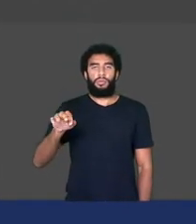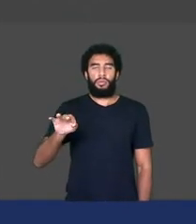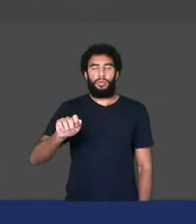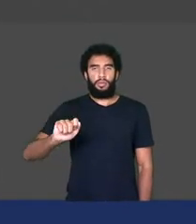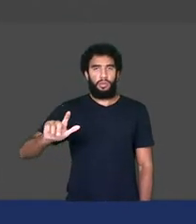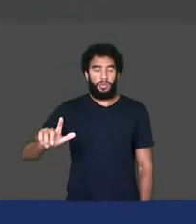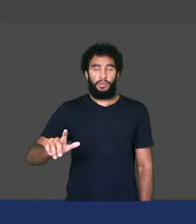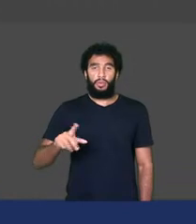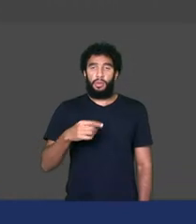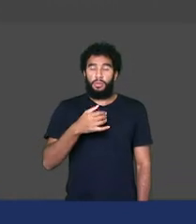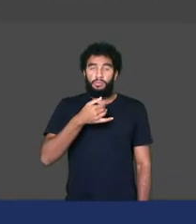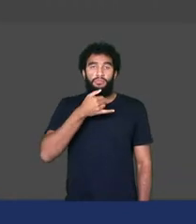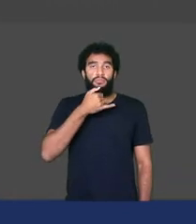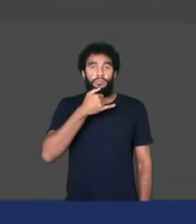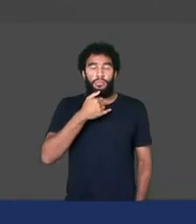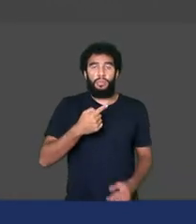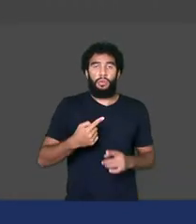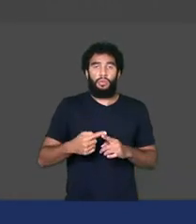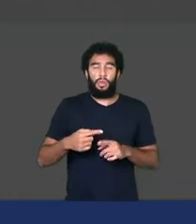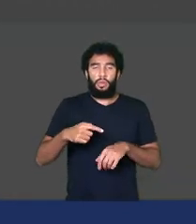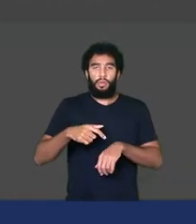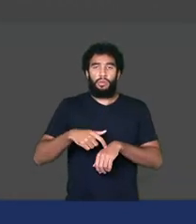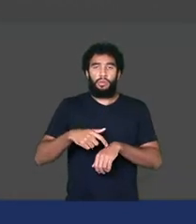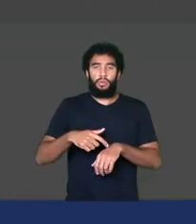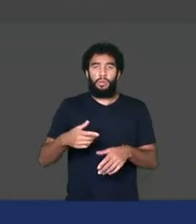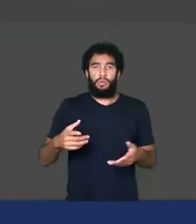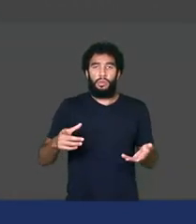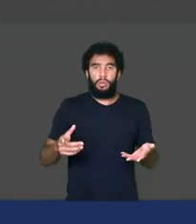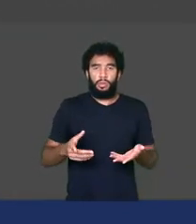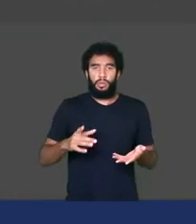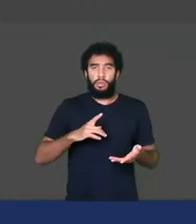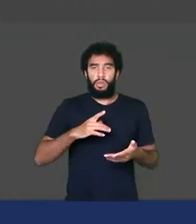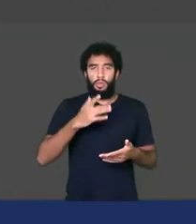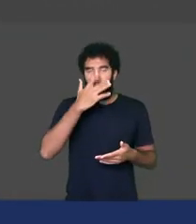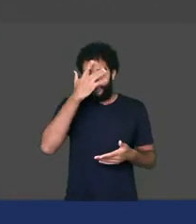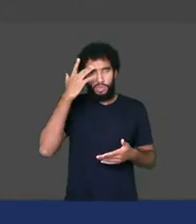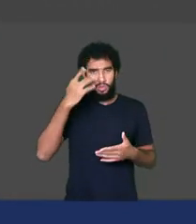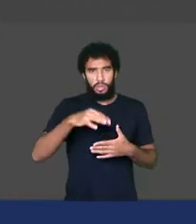PAÍSES OCIDENTAIS. A GENTE LAMENTA PROFUNDAMENTE QUE NESSE MOMENTO TENHAMOS